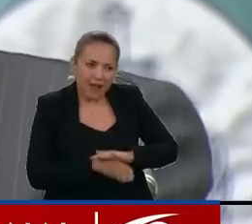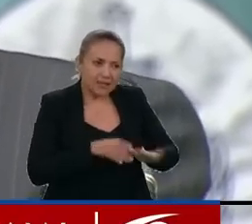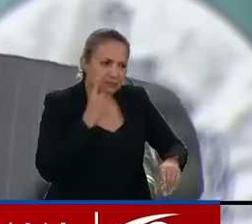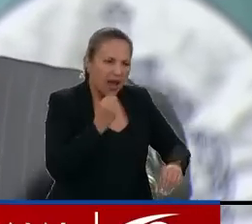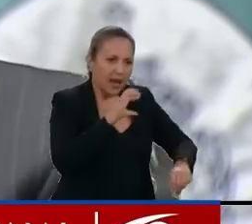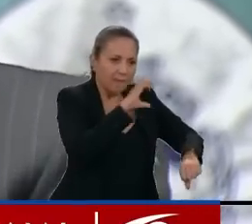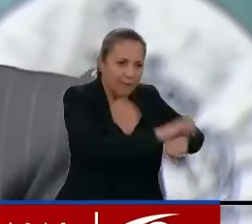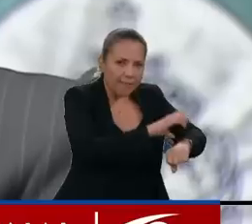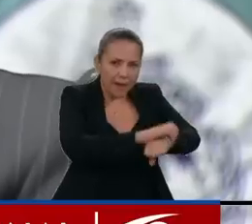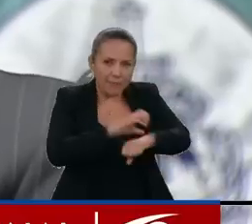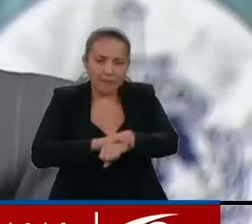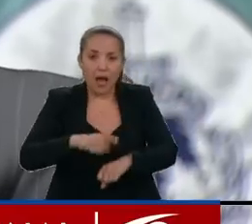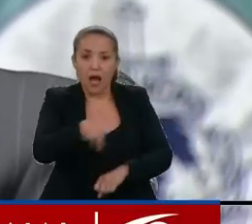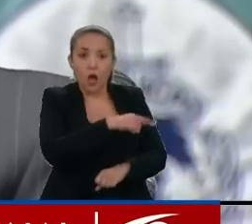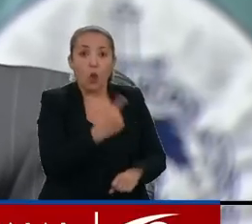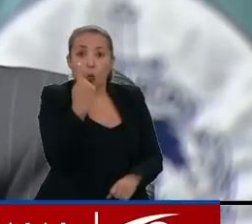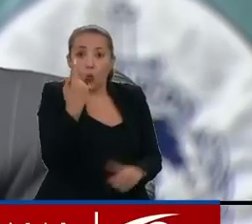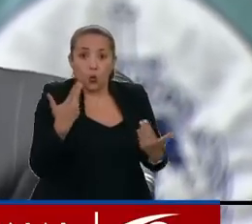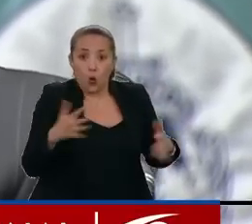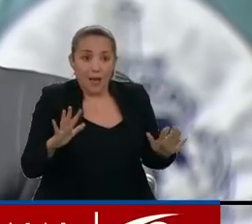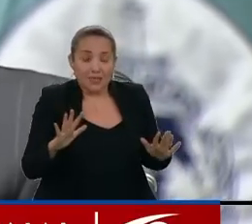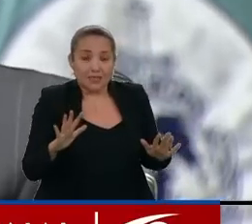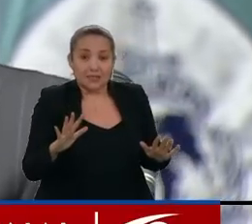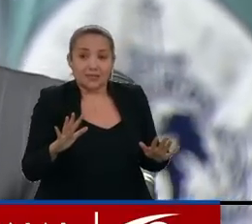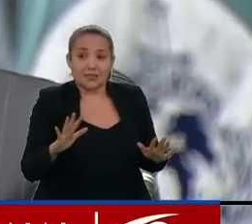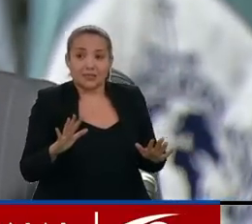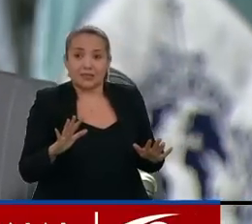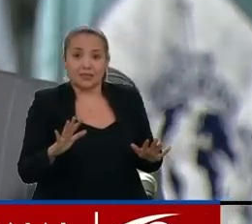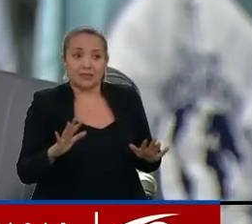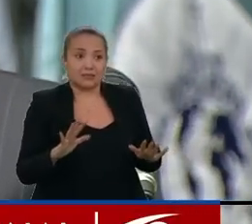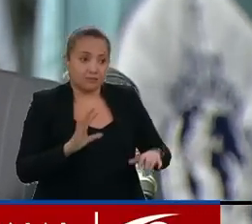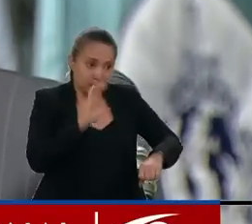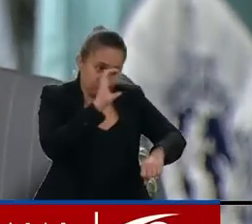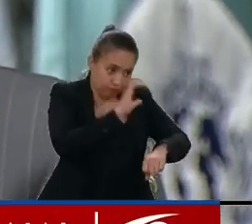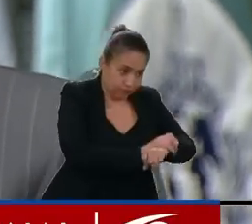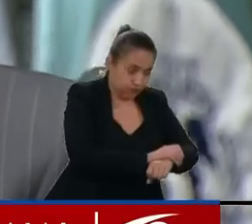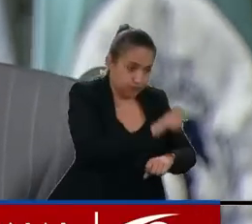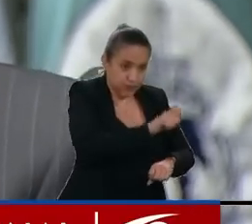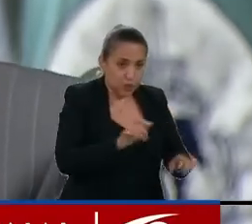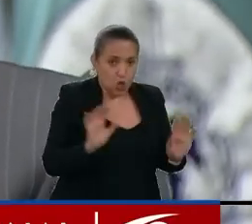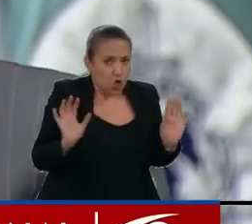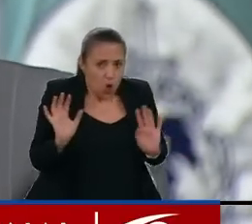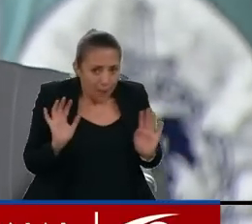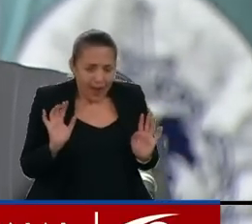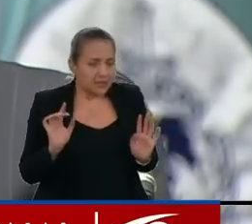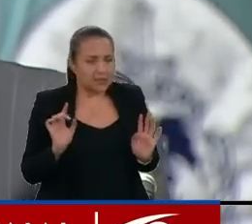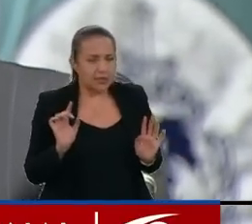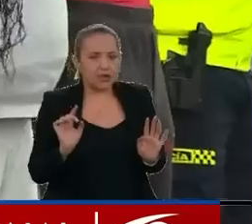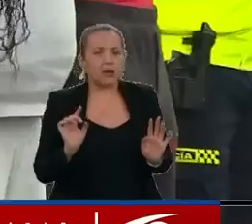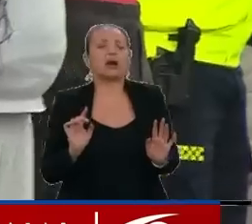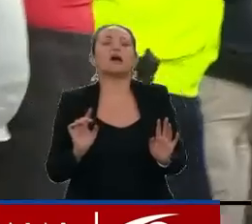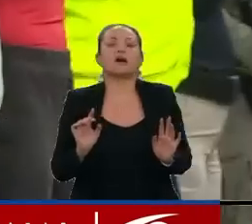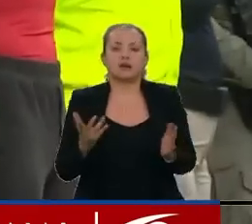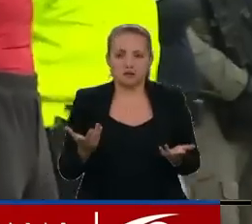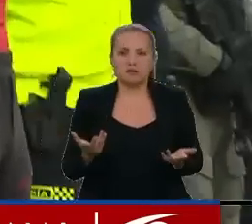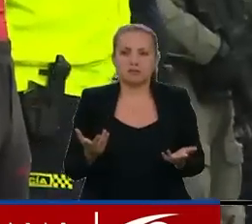acción continuada, persistente,